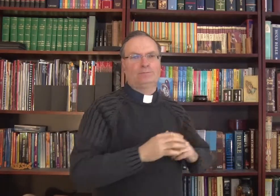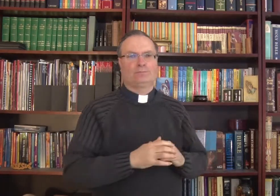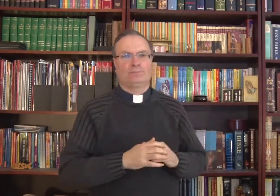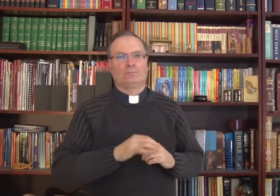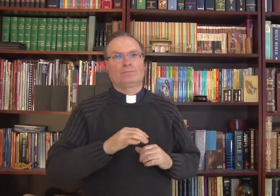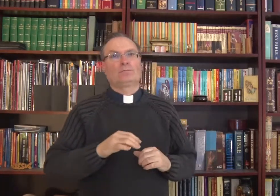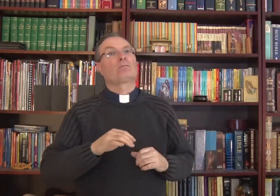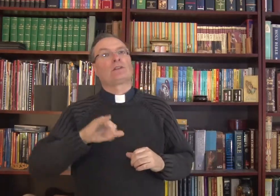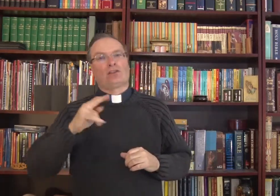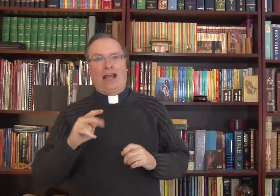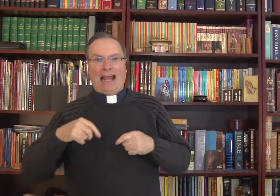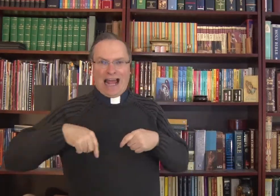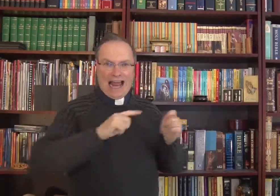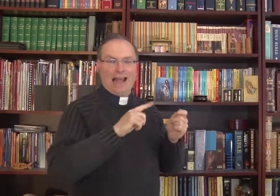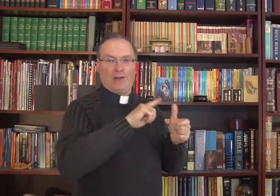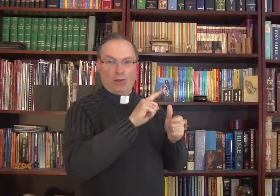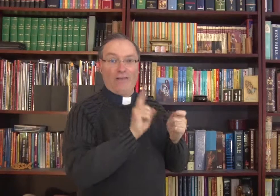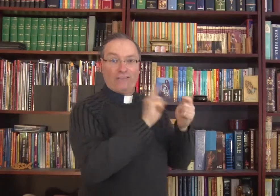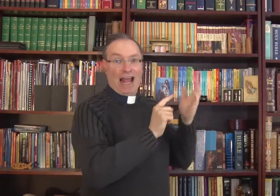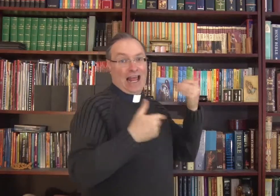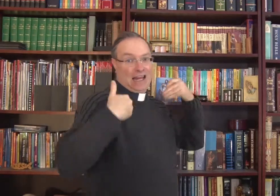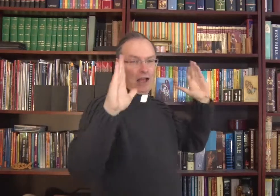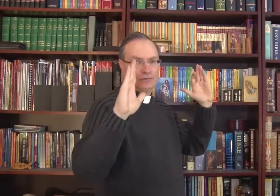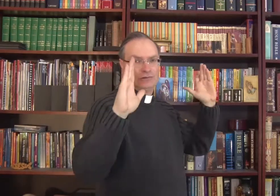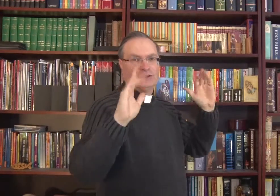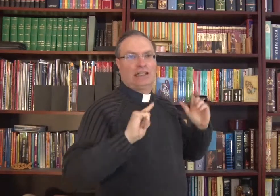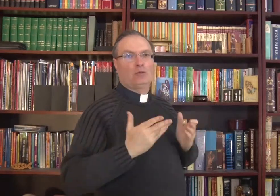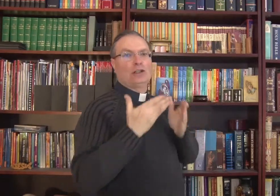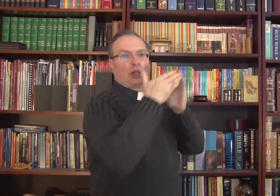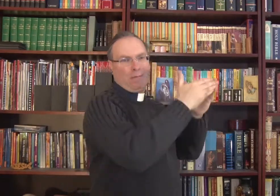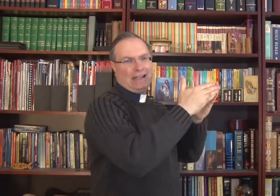J'allai donc vers l'ange et lui demandai